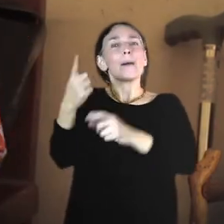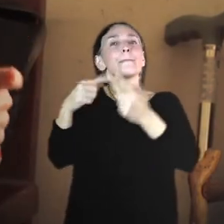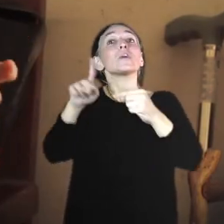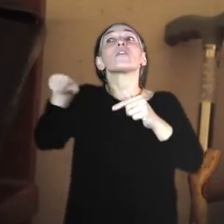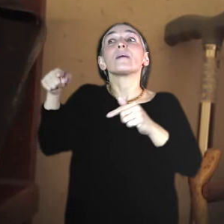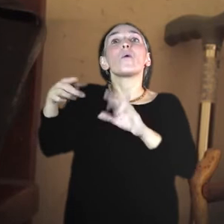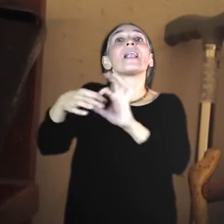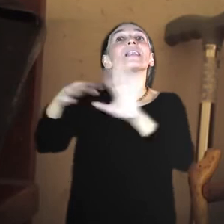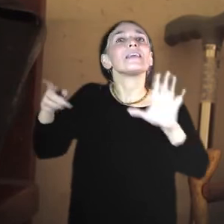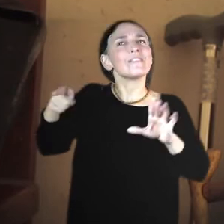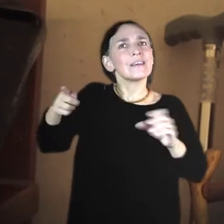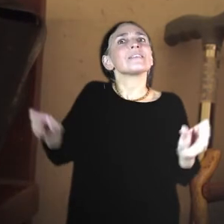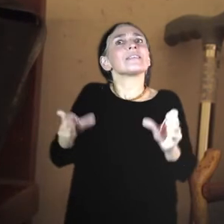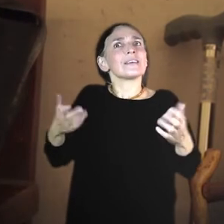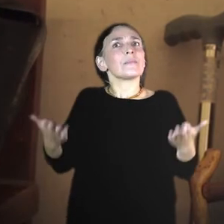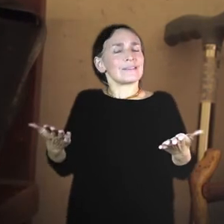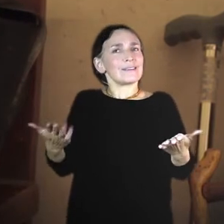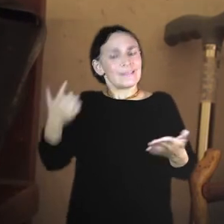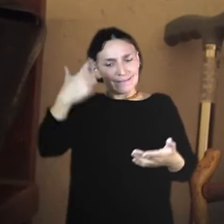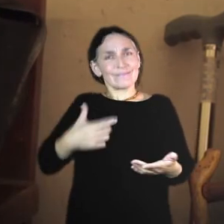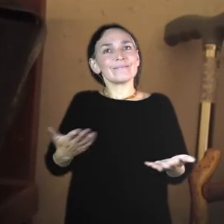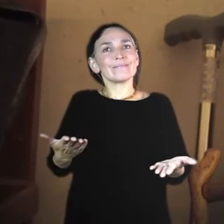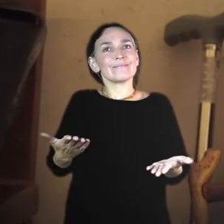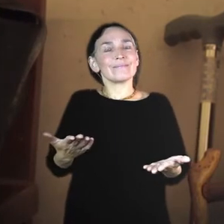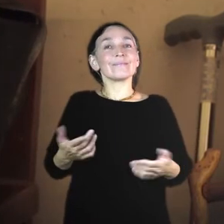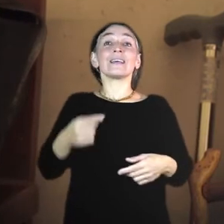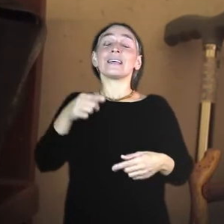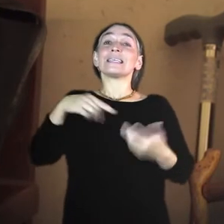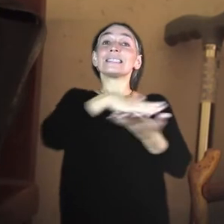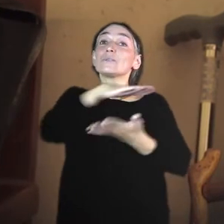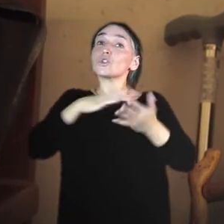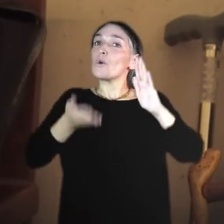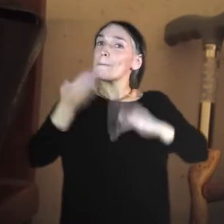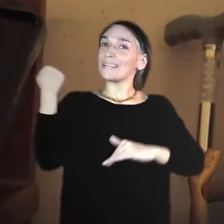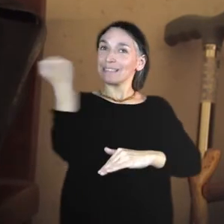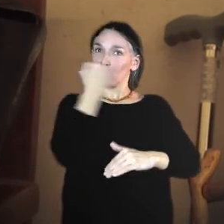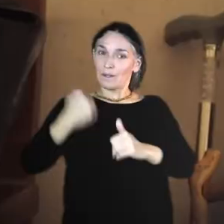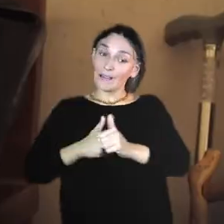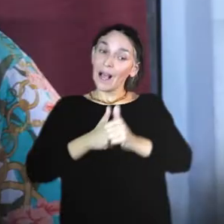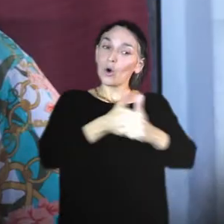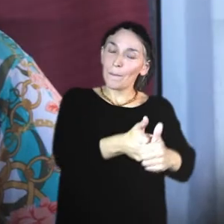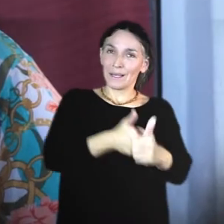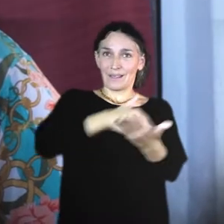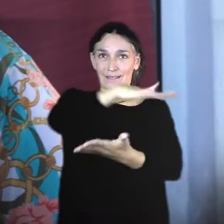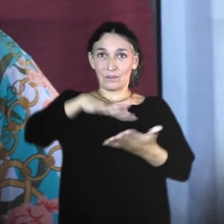pero cuando sale esa persona… ¿qué me espera a mi? Lo mas importante para acompañar a alguien que esta en una situación así,